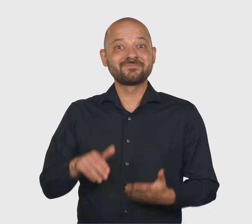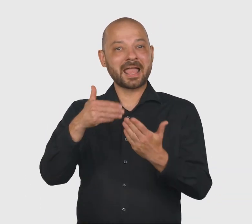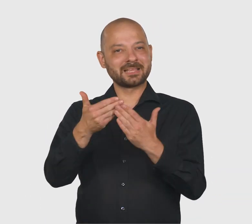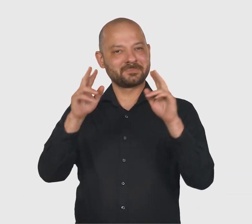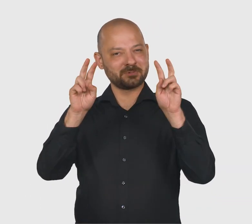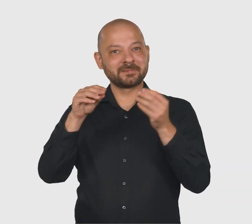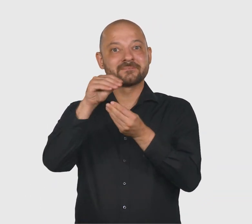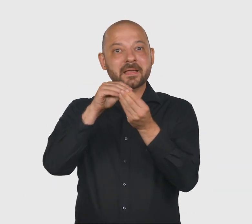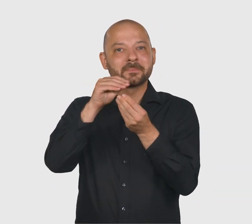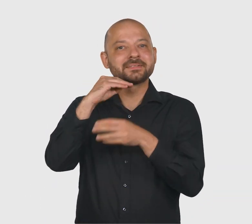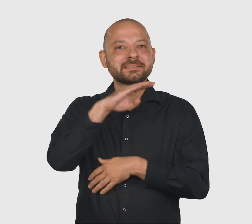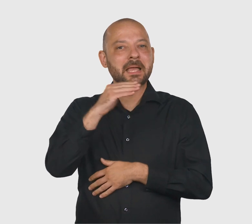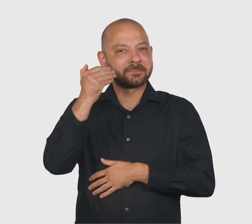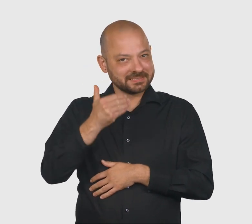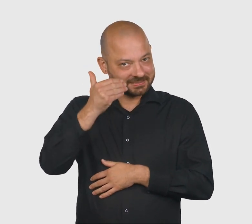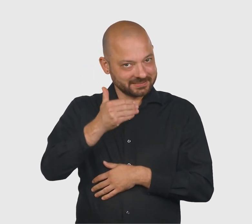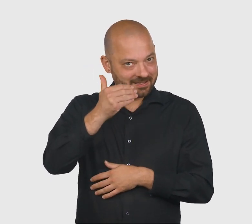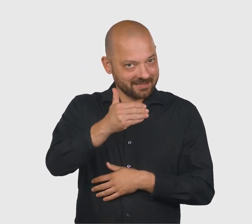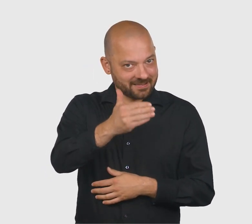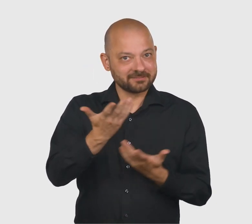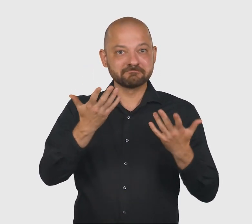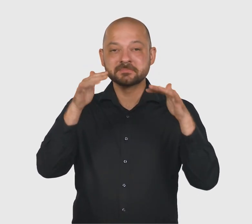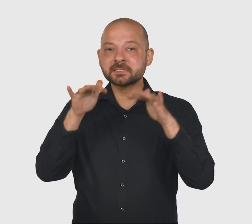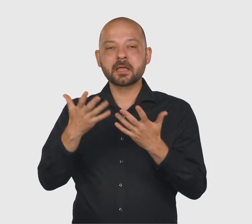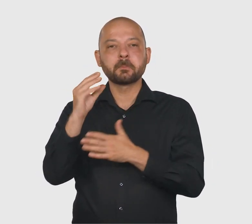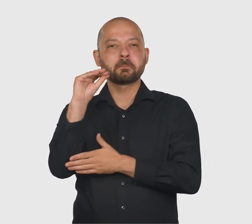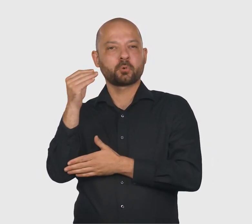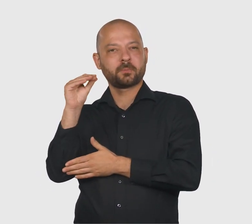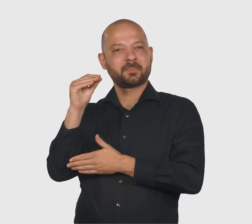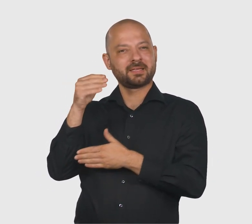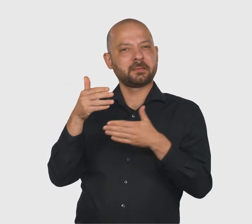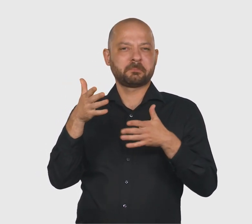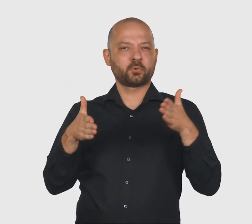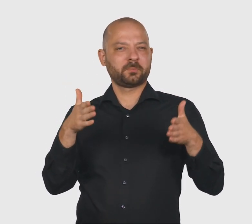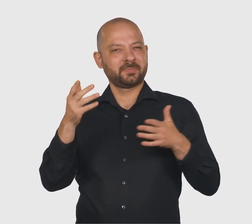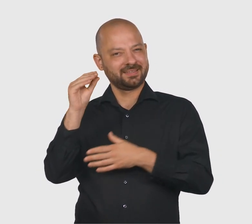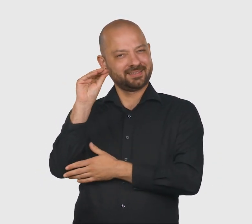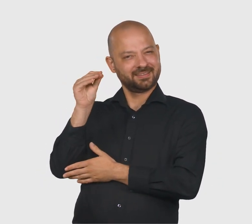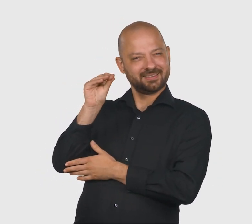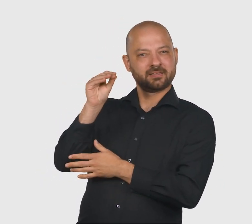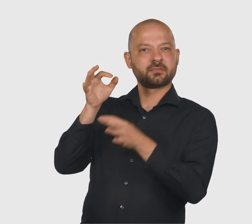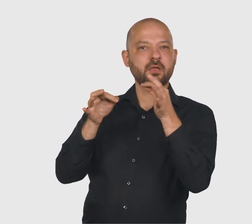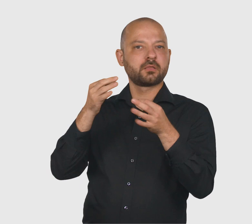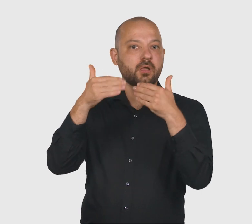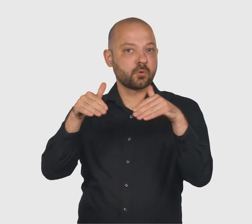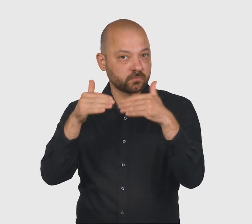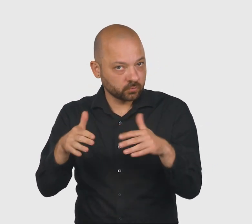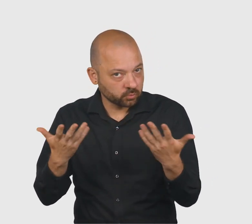Bei unseren FamilienSamstagen gibt es Puppentheateraufführungen zu erleben,